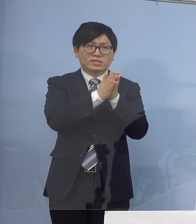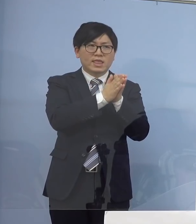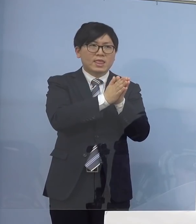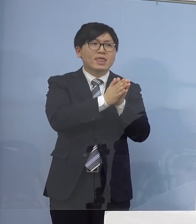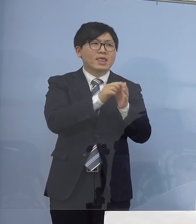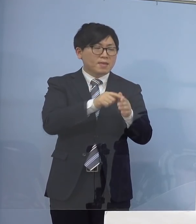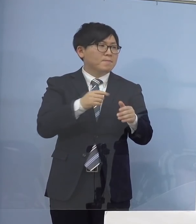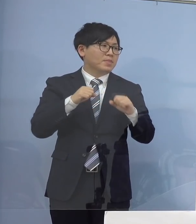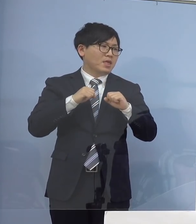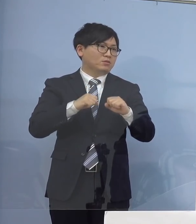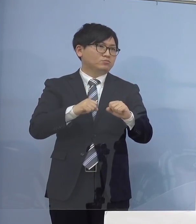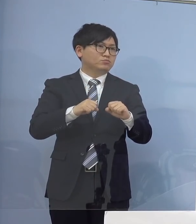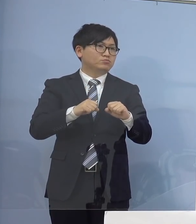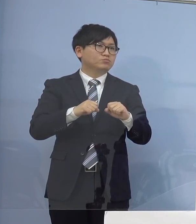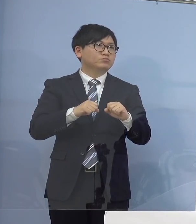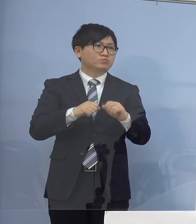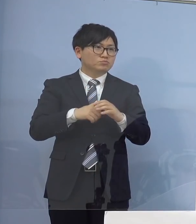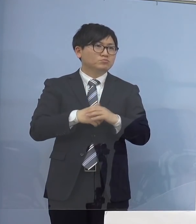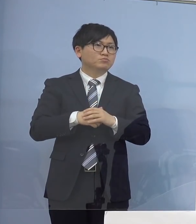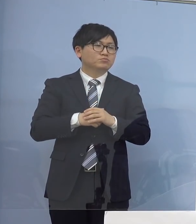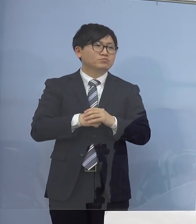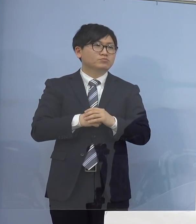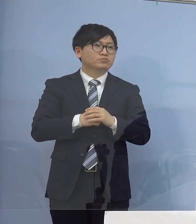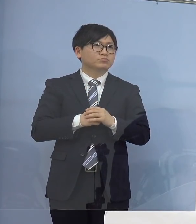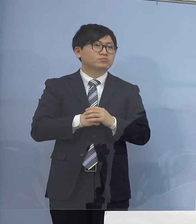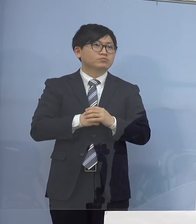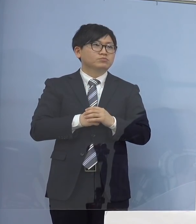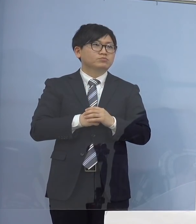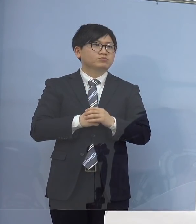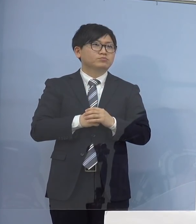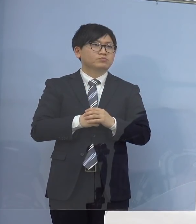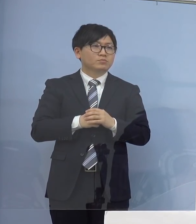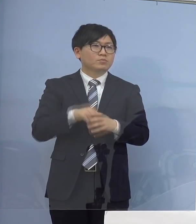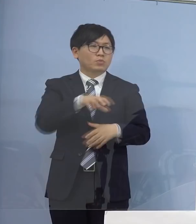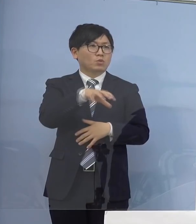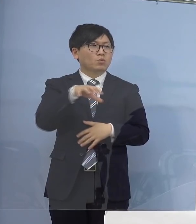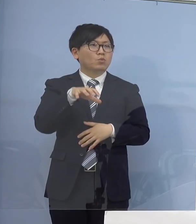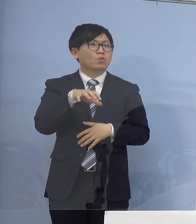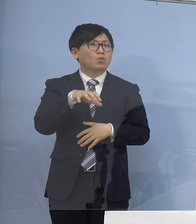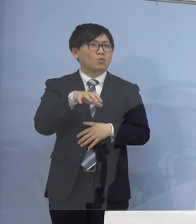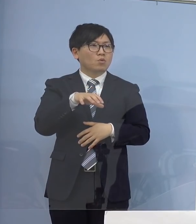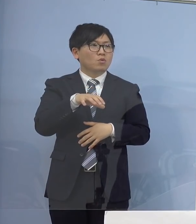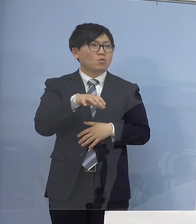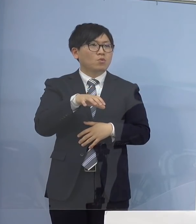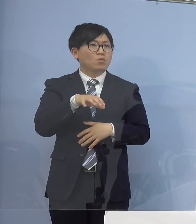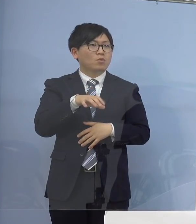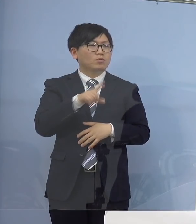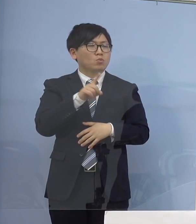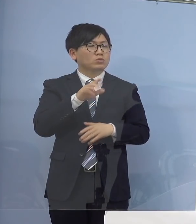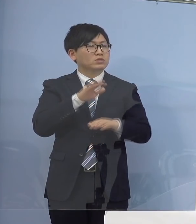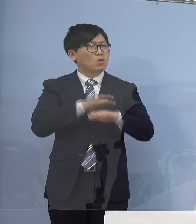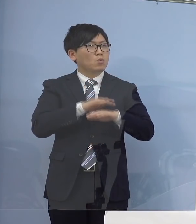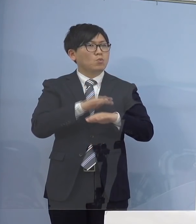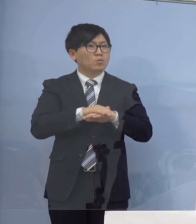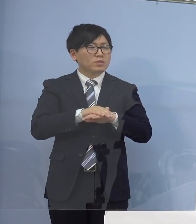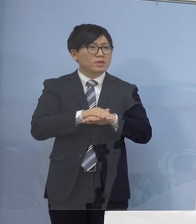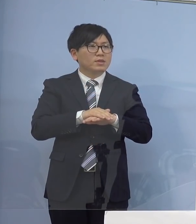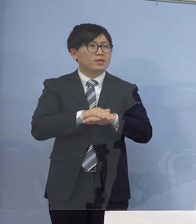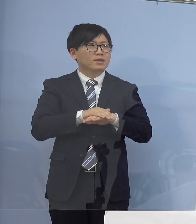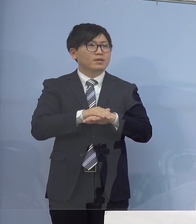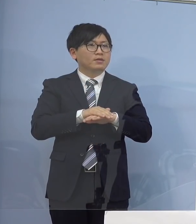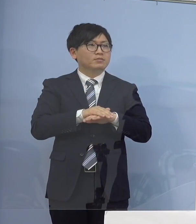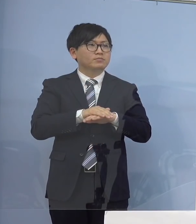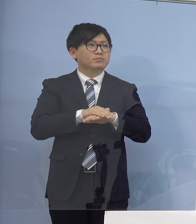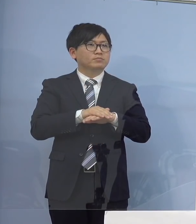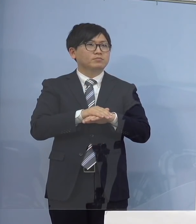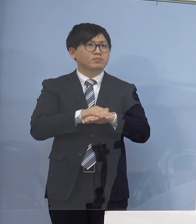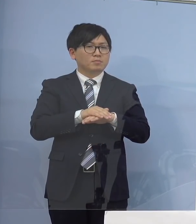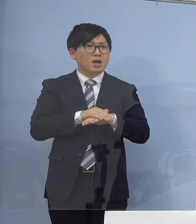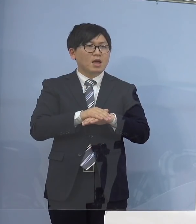こうした形がありますので ここの部分についてどういった形で陽性患者が出ているのか